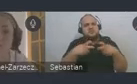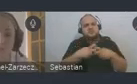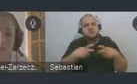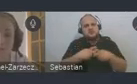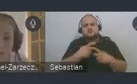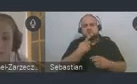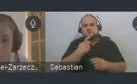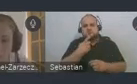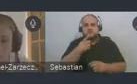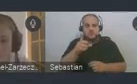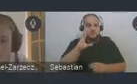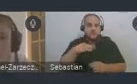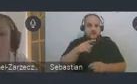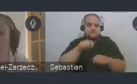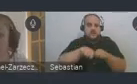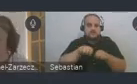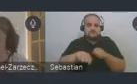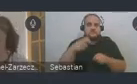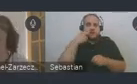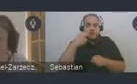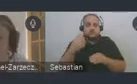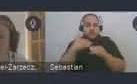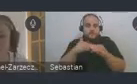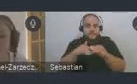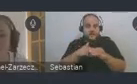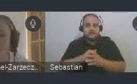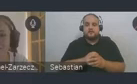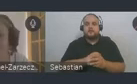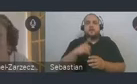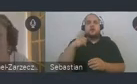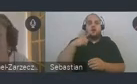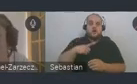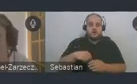"Tam, gdzie pani sprawdza pocztę". - "Aha". I np. taka prosta rzecz,